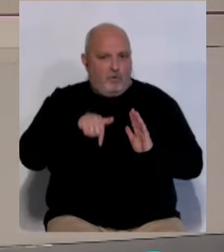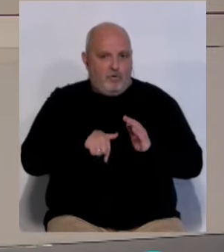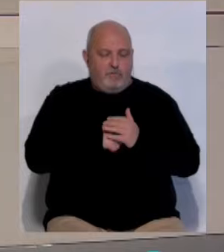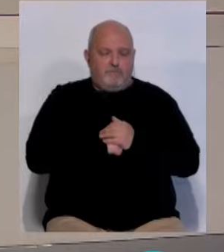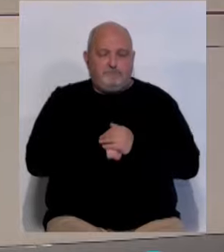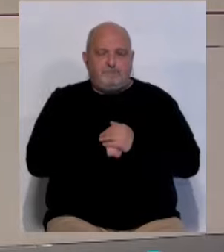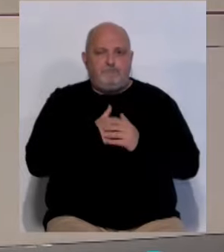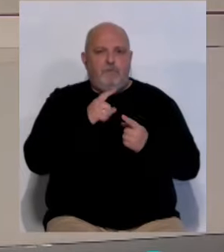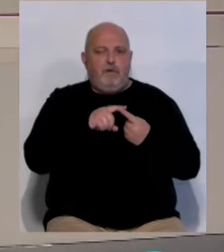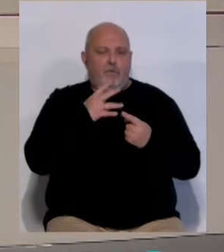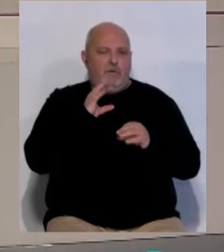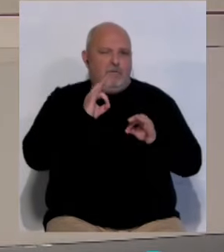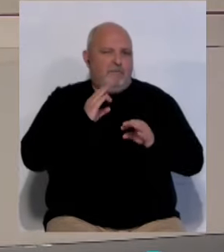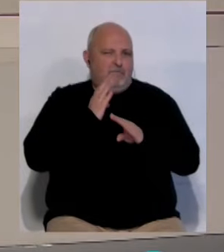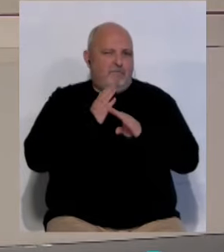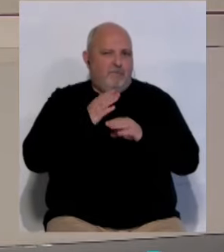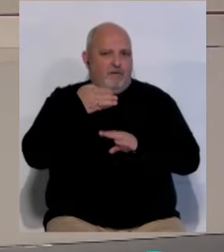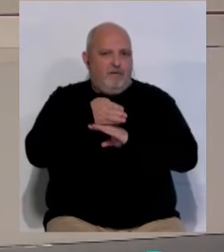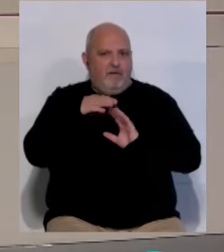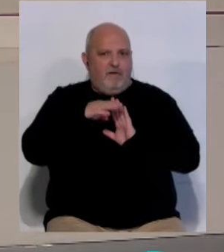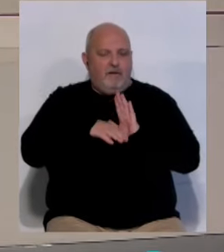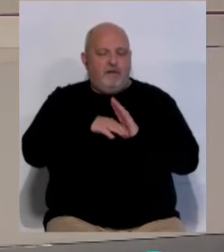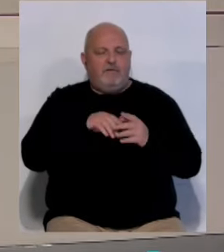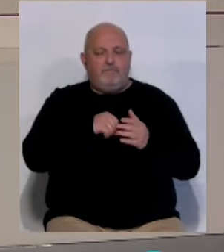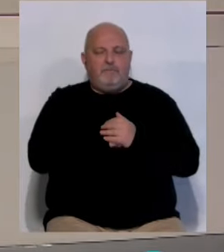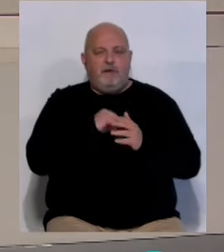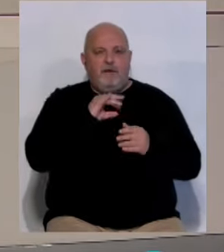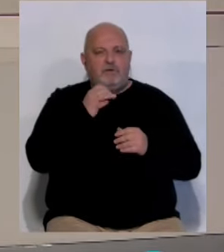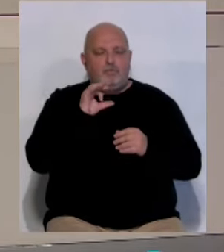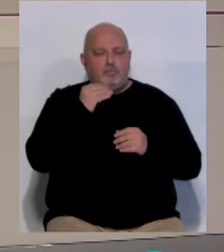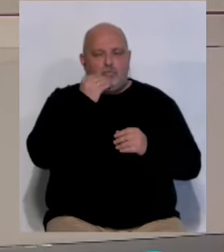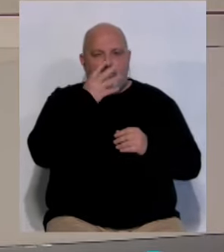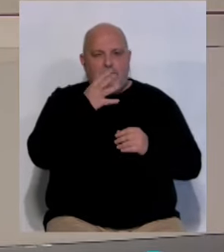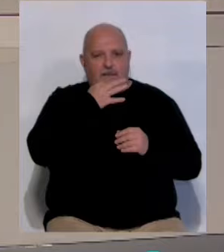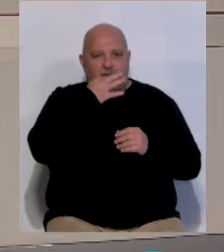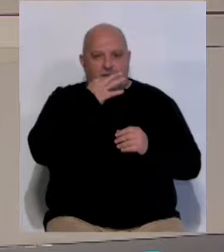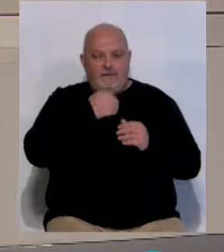amarillo con buenos amigos y abonados del conjunto Calista Jesús suero muy buenas Hola Qué tal Buenas